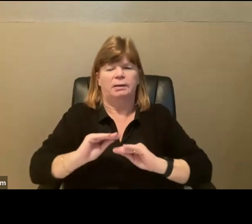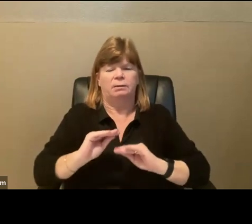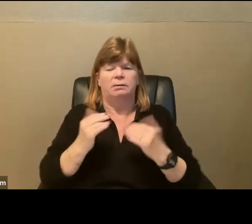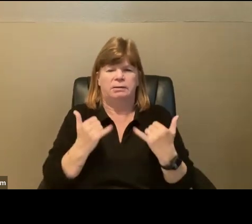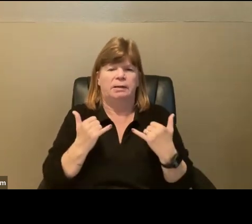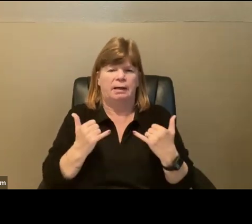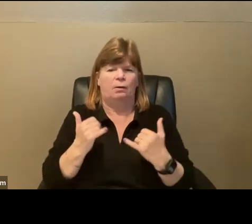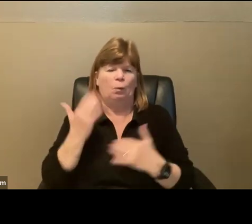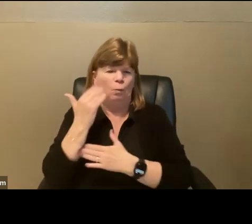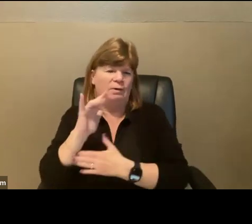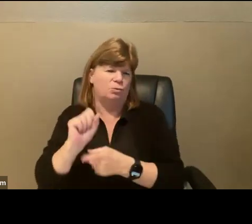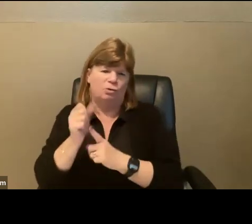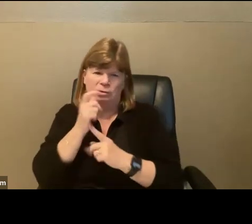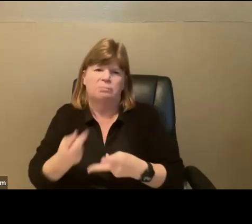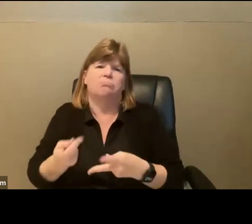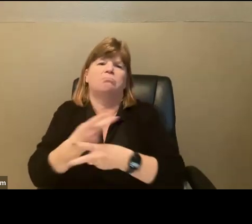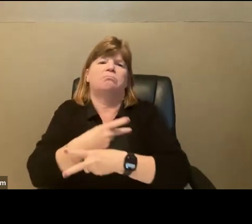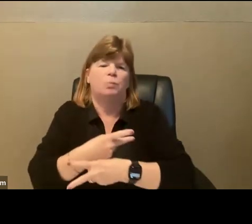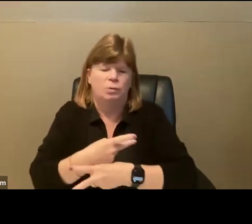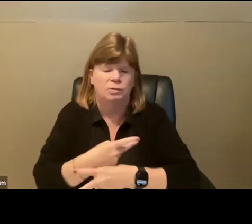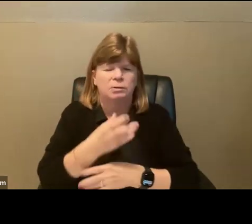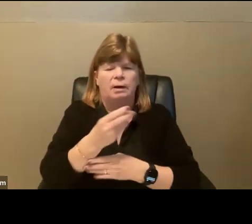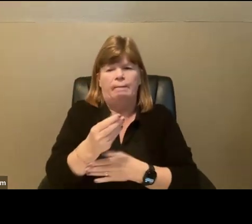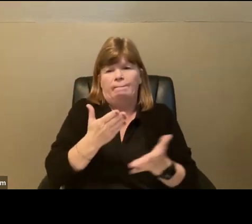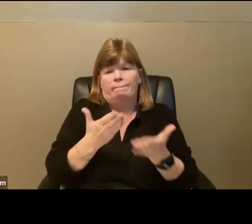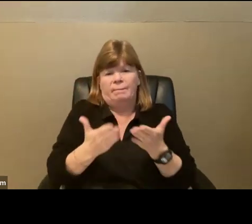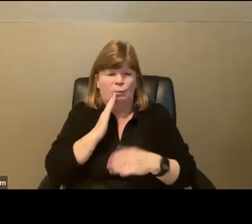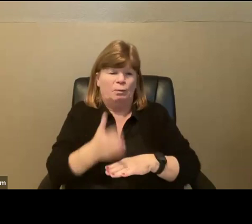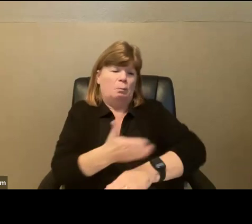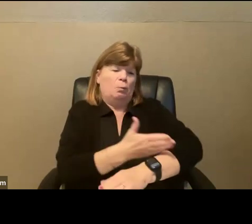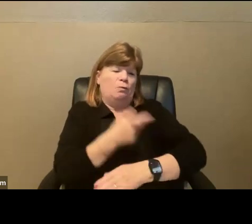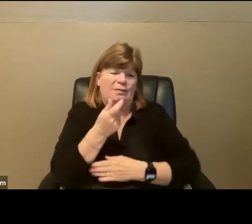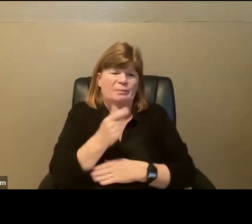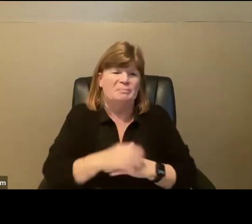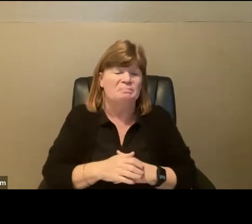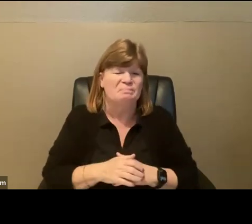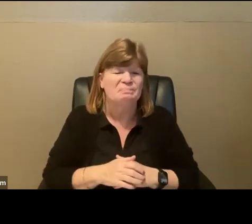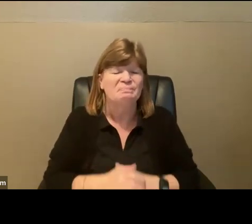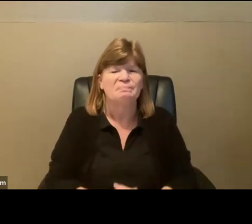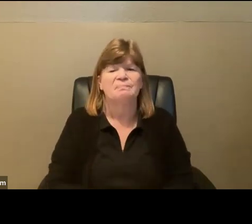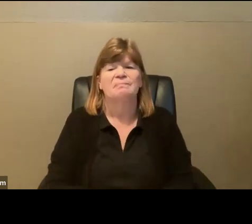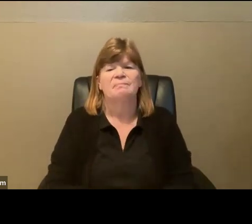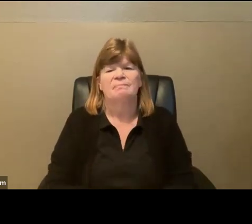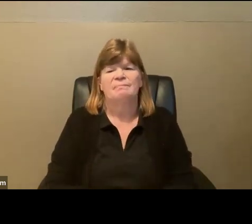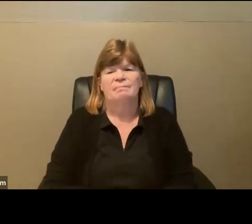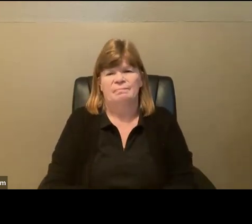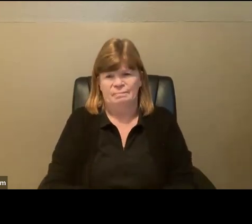situación no empeore. Tal vez incluso podría mejorar un poco. Mantendremos un pensamiento positivo con eso.